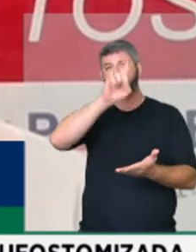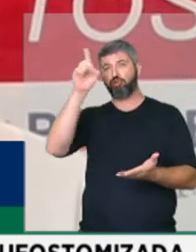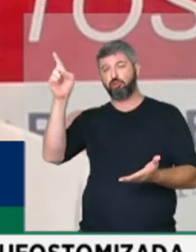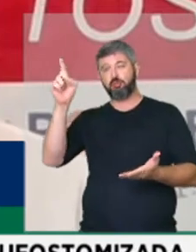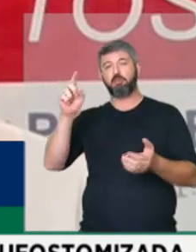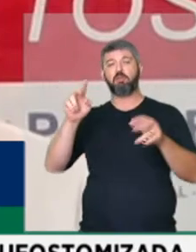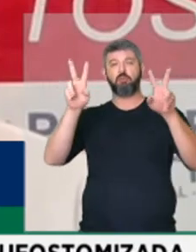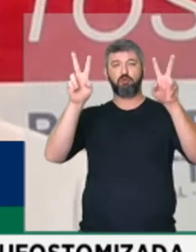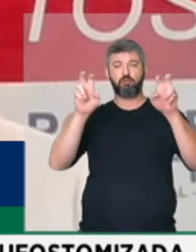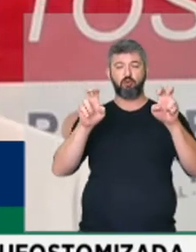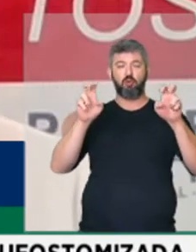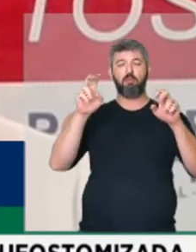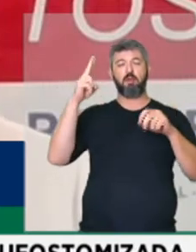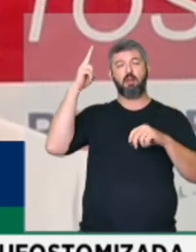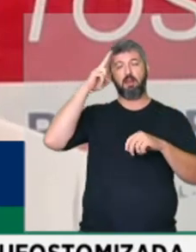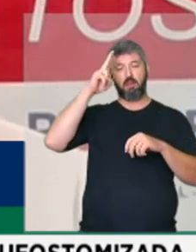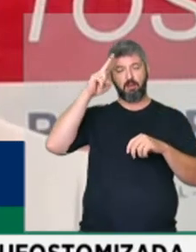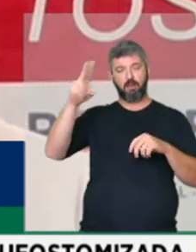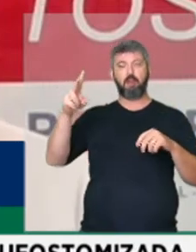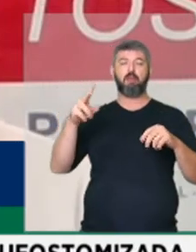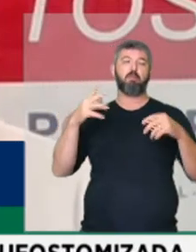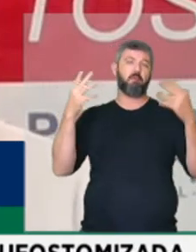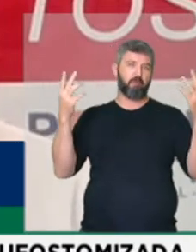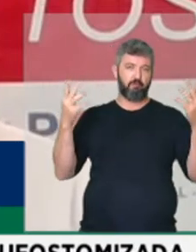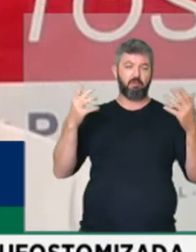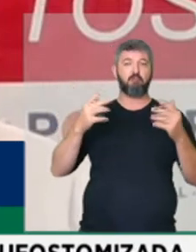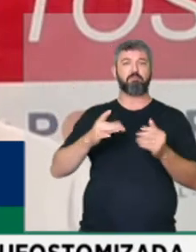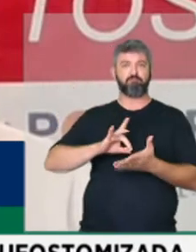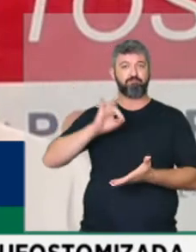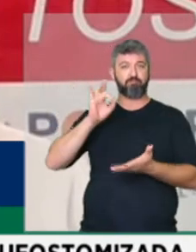COMO DIZIA O DR. BRIZOLA, PRIVILÉGIOS SE UM DIA TIVER QUE TER PRIVILÉGIOS SOBRE ALGUMAS COISAS SÃO PARA AS